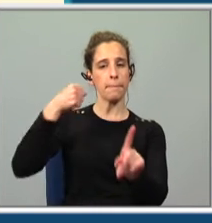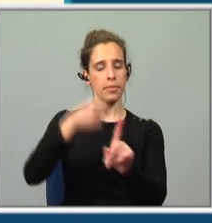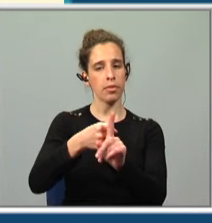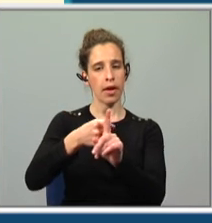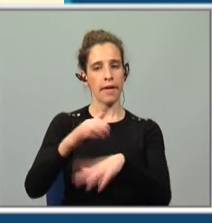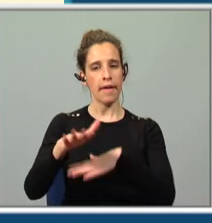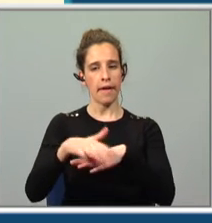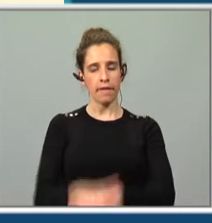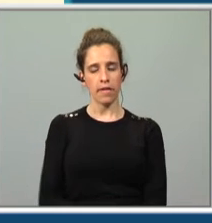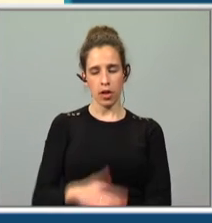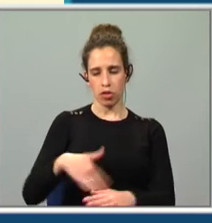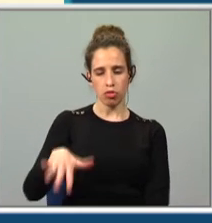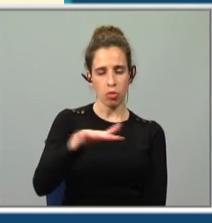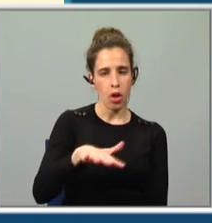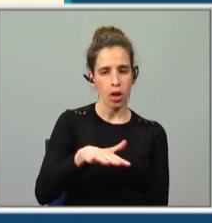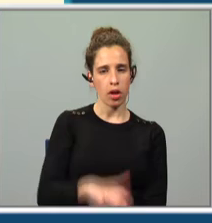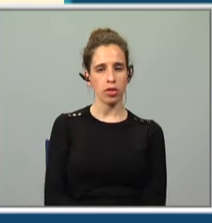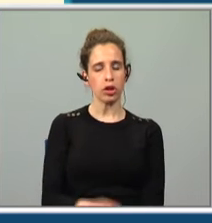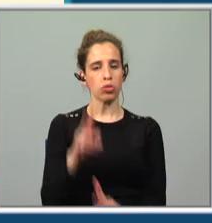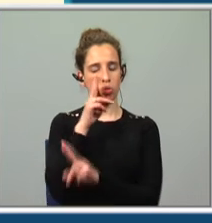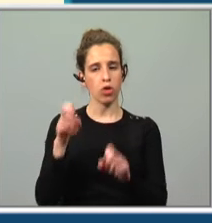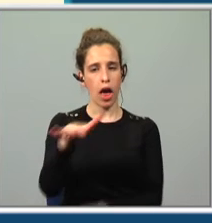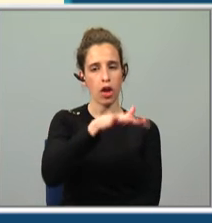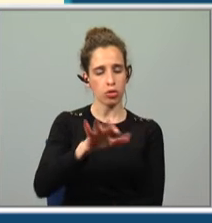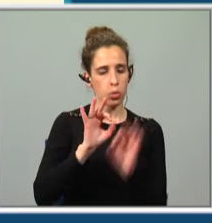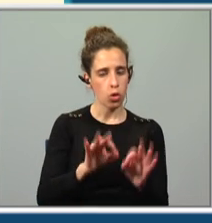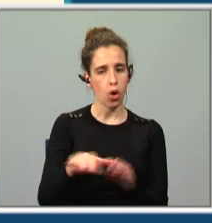reconstituir os passos tudo ingredientes e descobrir localizar um desconto de 重組步驟所有成分並發現找到折扣